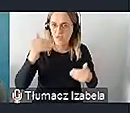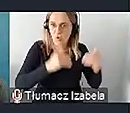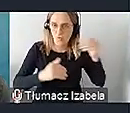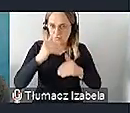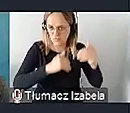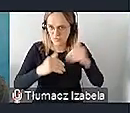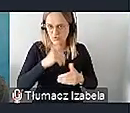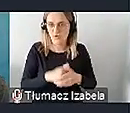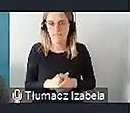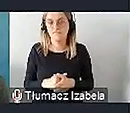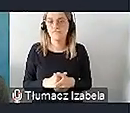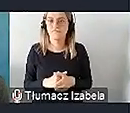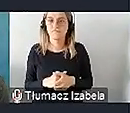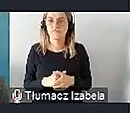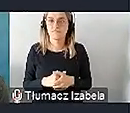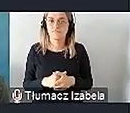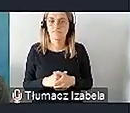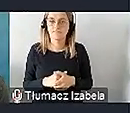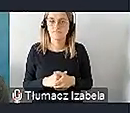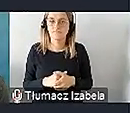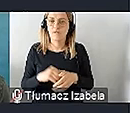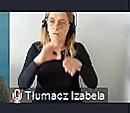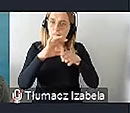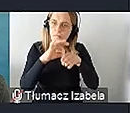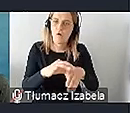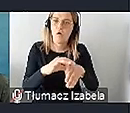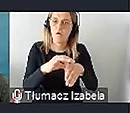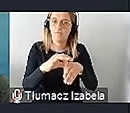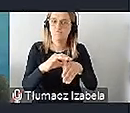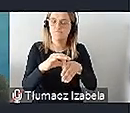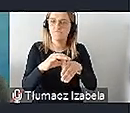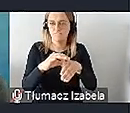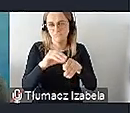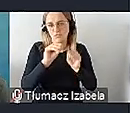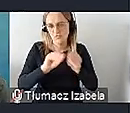i prowadzę takie szkolenie - już czwartą edycję - z myślenia wizualnego,